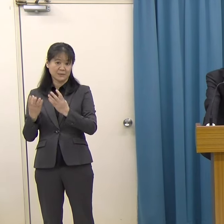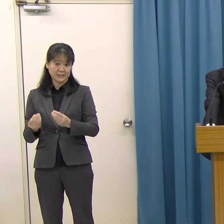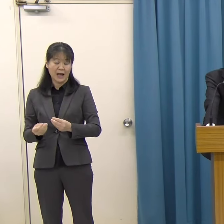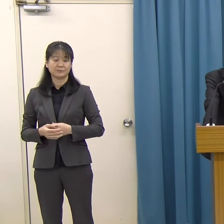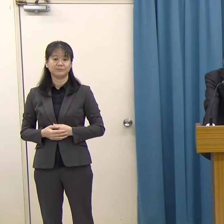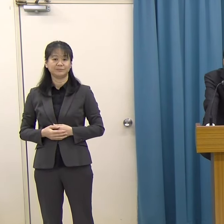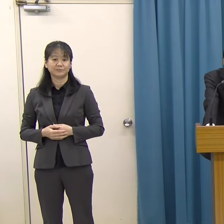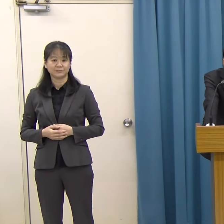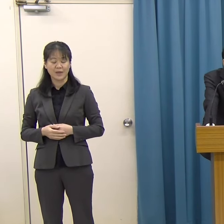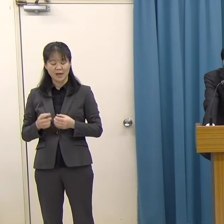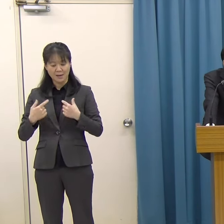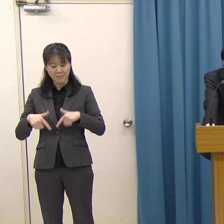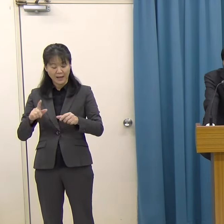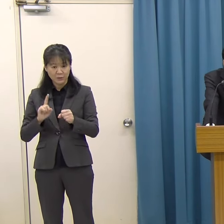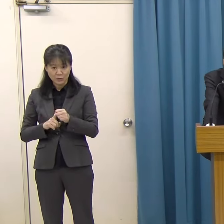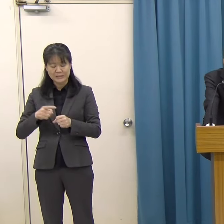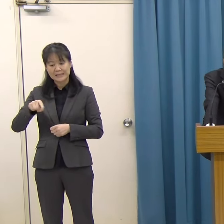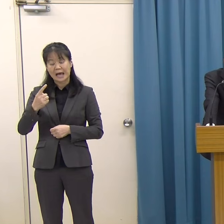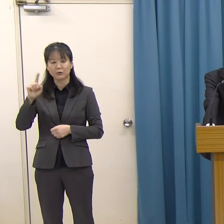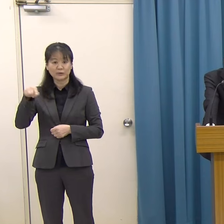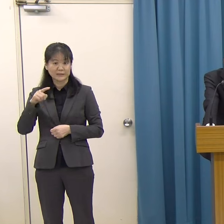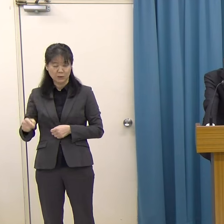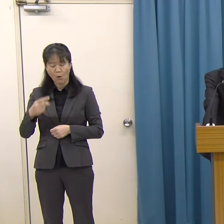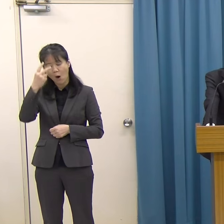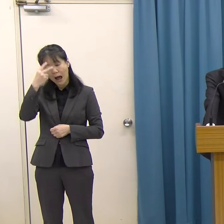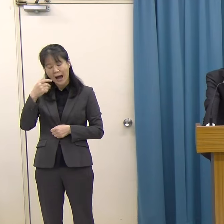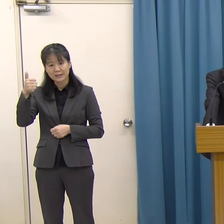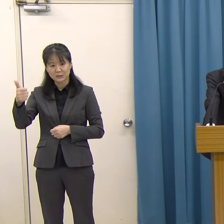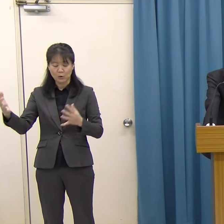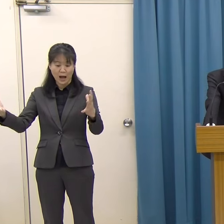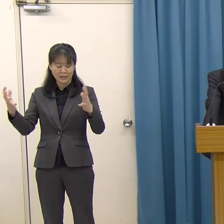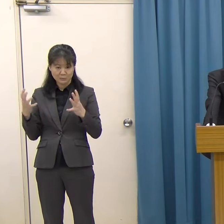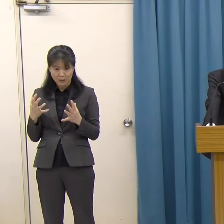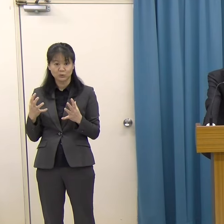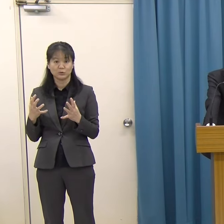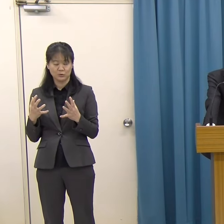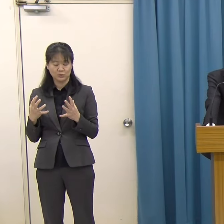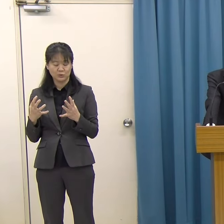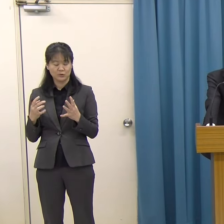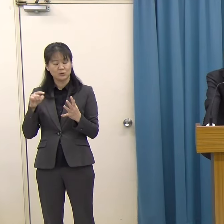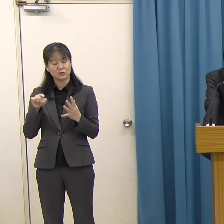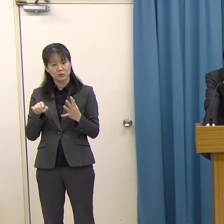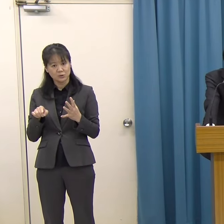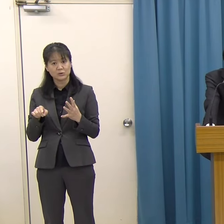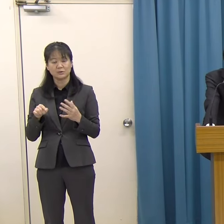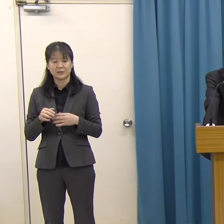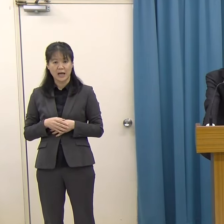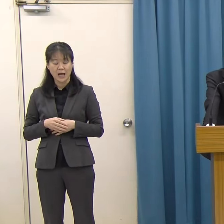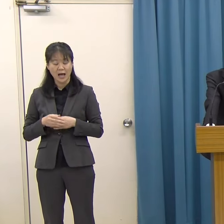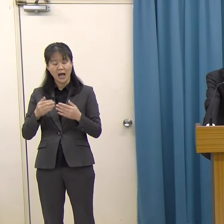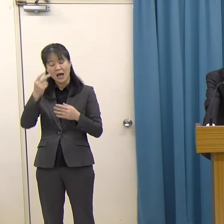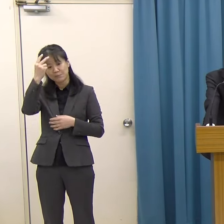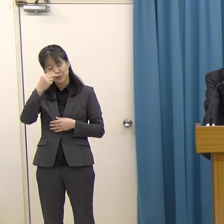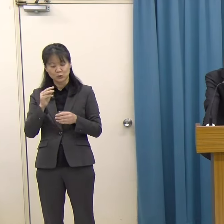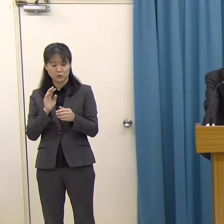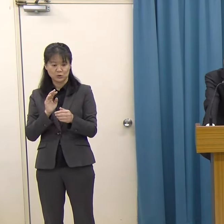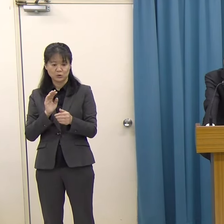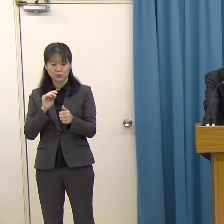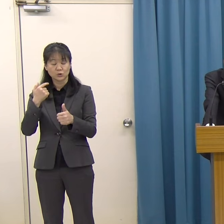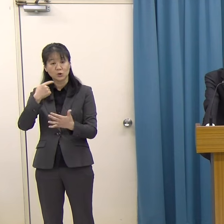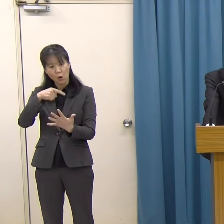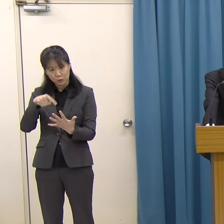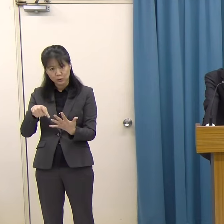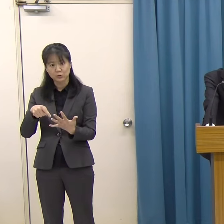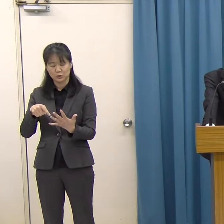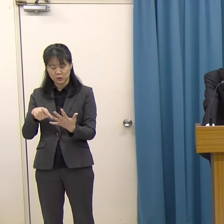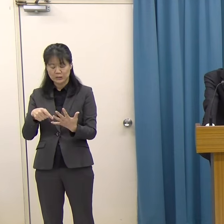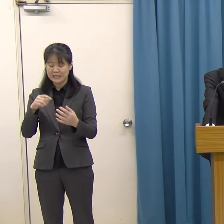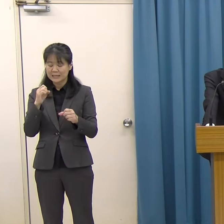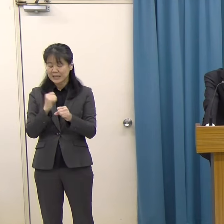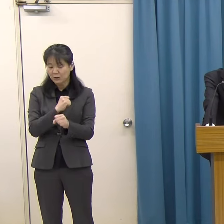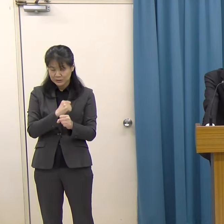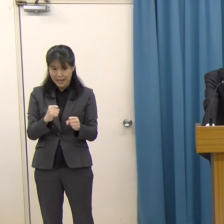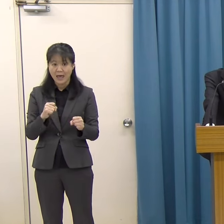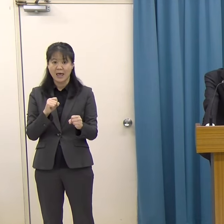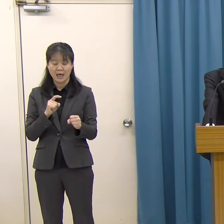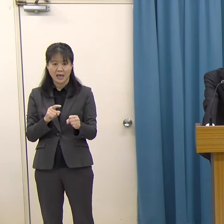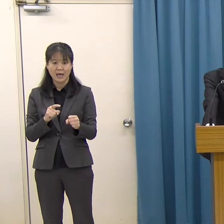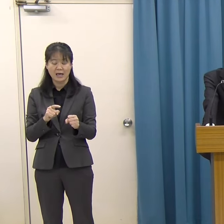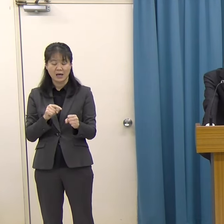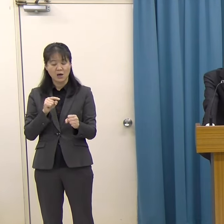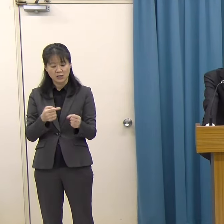毎年１００人のアーティストが集まる日本最大規模のアーティスト・イン・レジデンスや美術教育、美術作品の制作事業を手がけ、